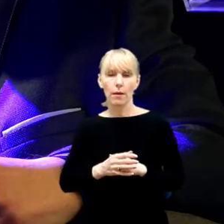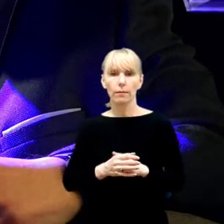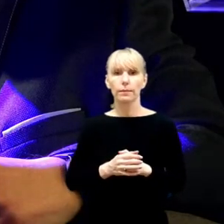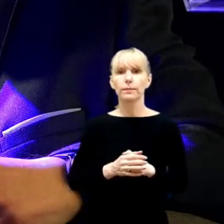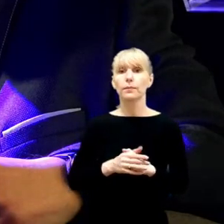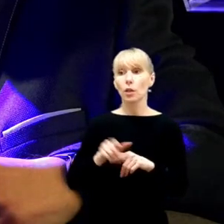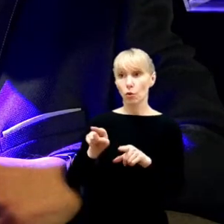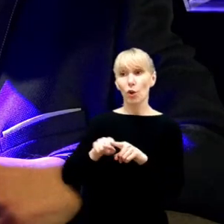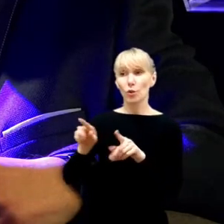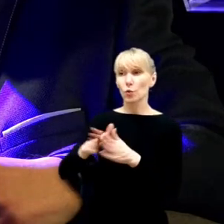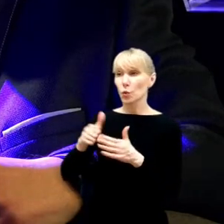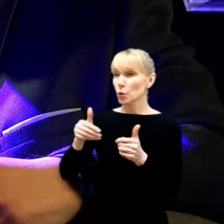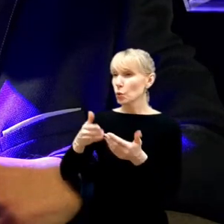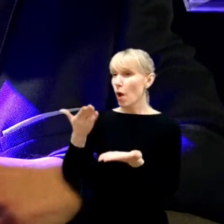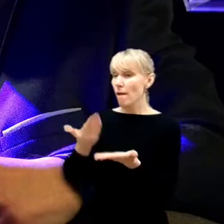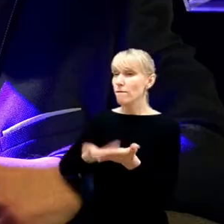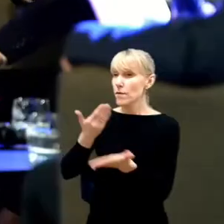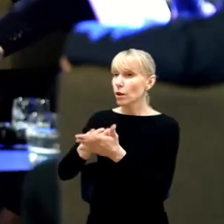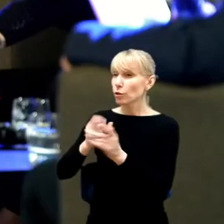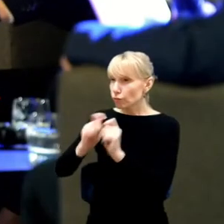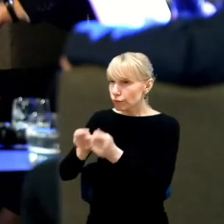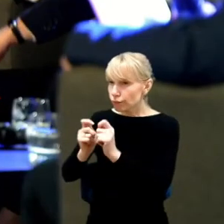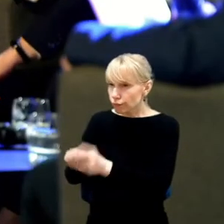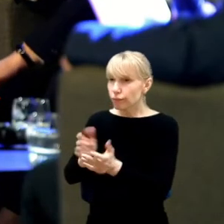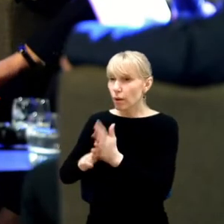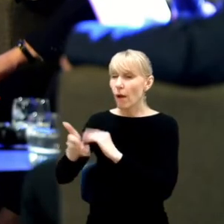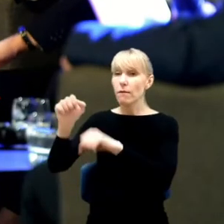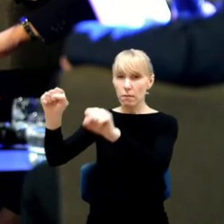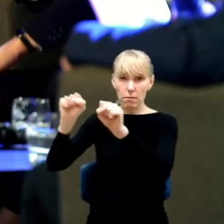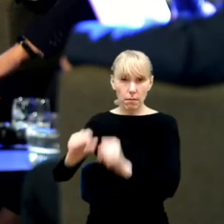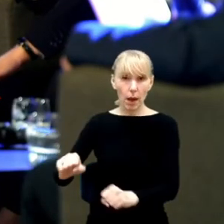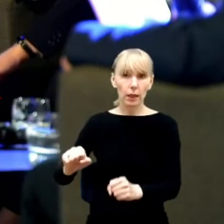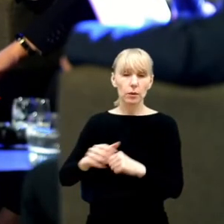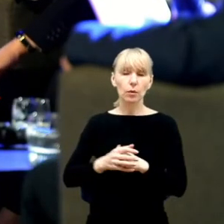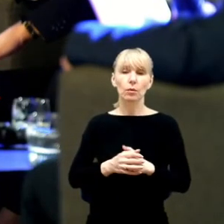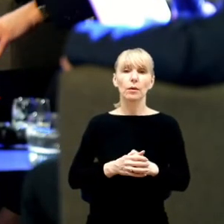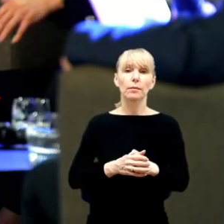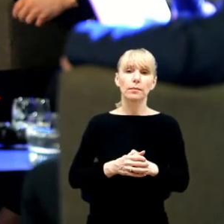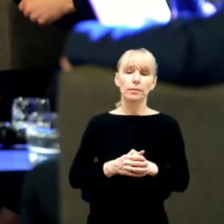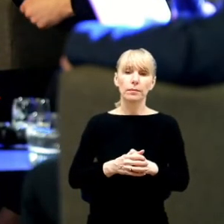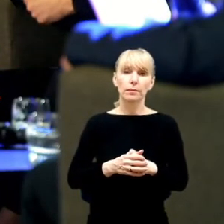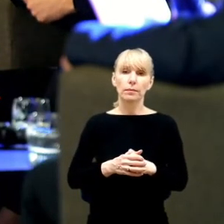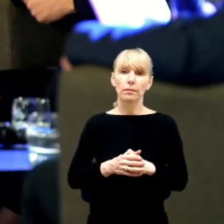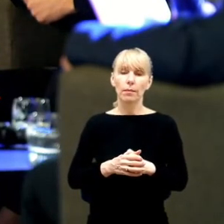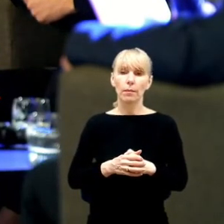również budownictwo czynszowe, tak, łączone z możliwością uzyskania kredytów